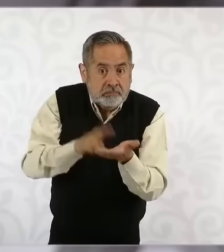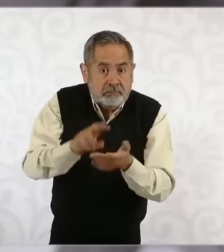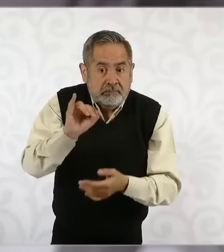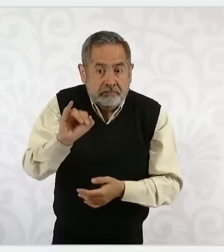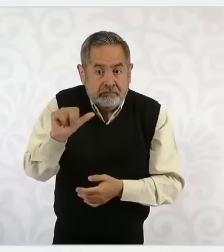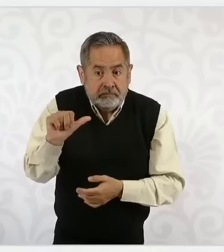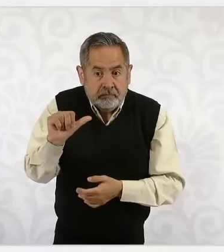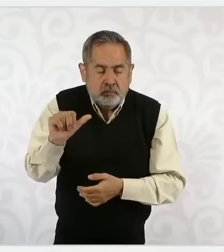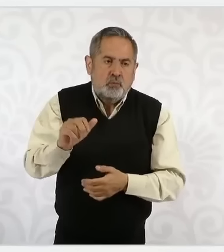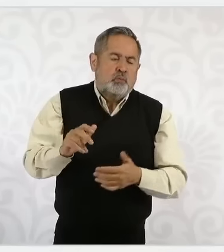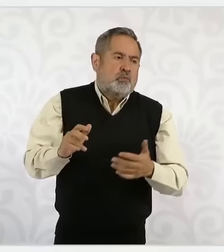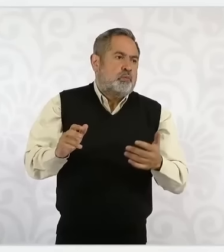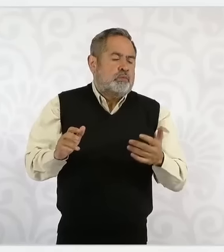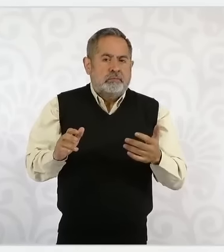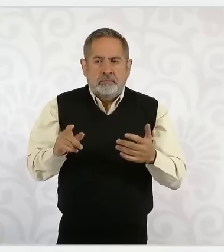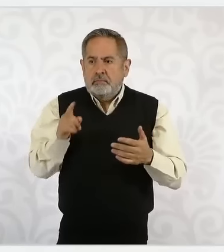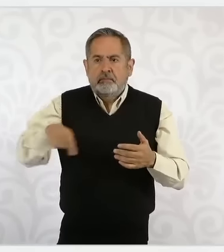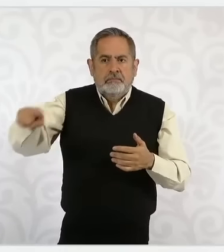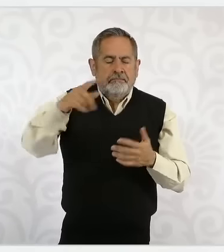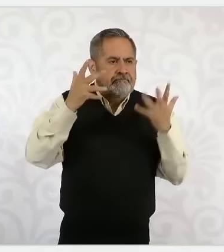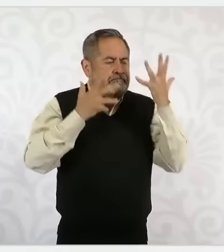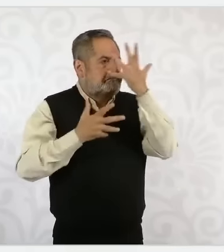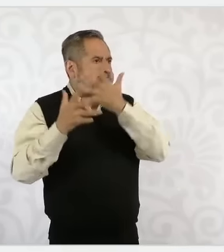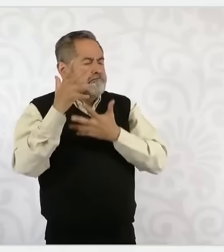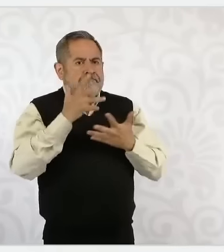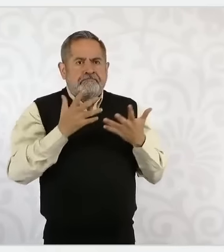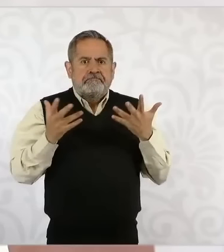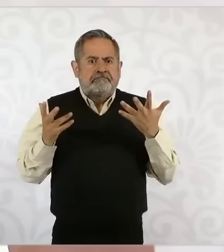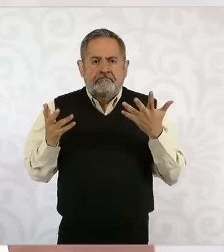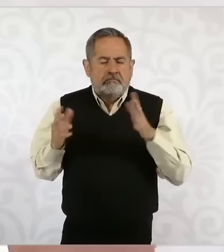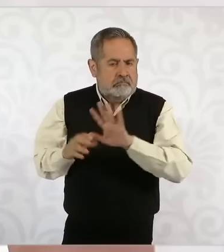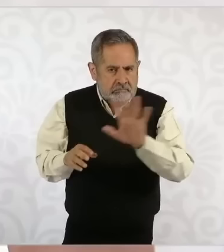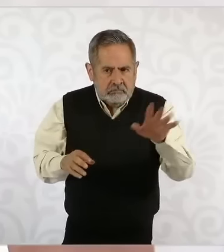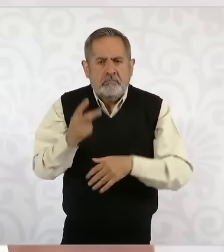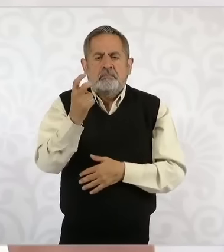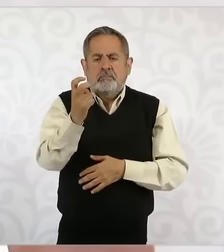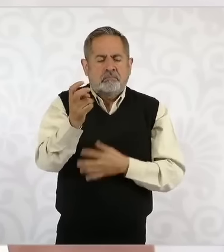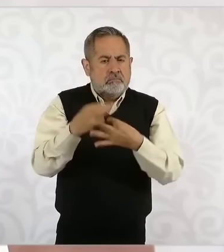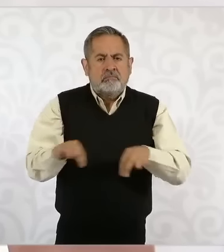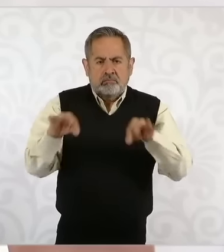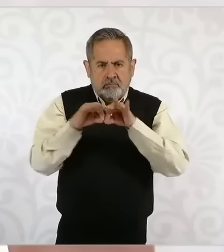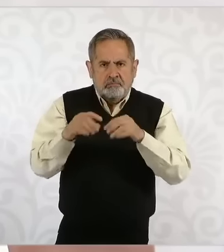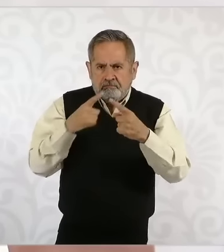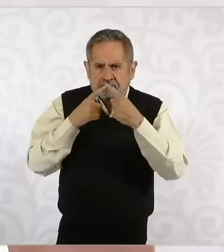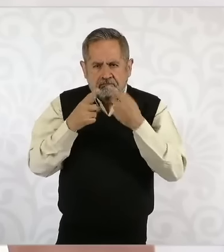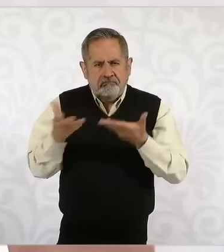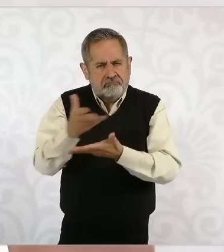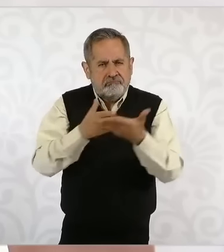puede llegar a confundir algunas personas, pero por eso lo más importante es el casa por casa,